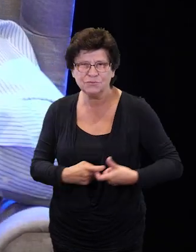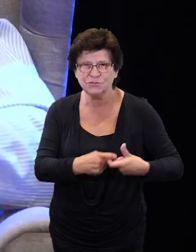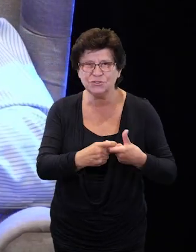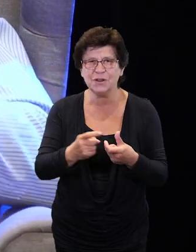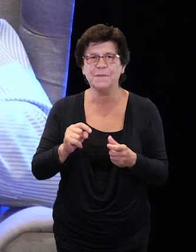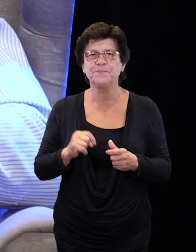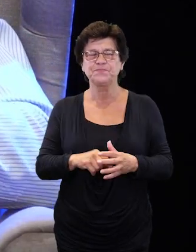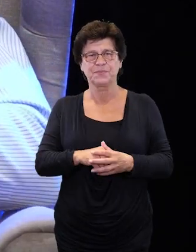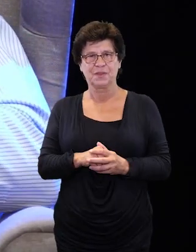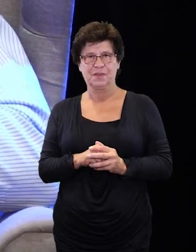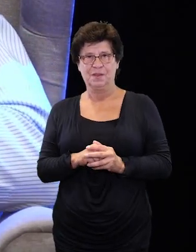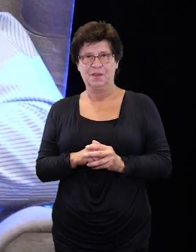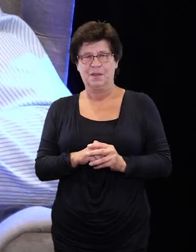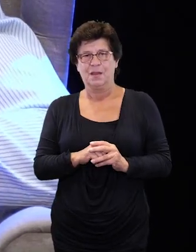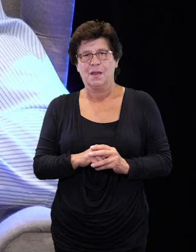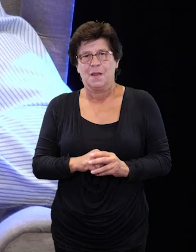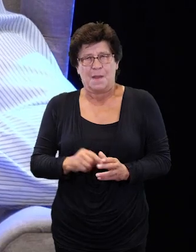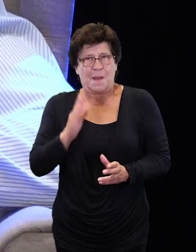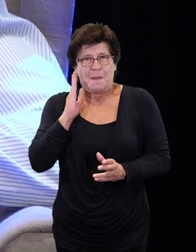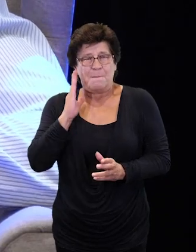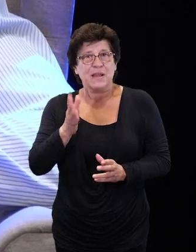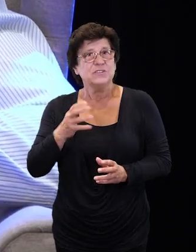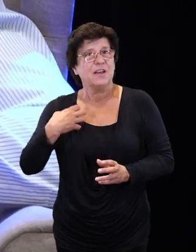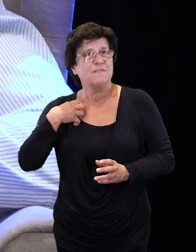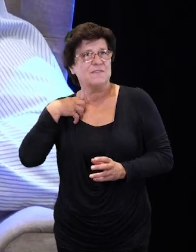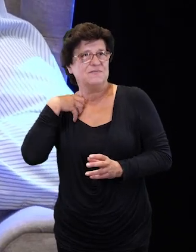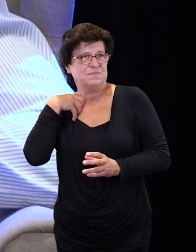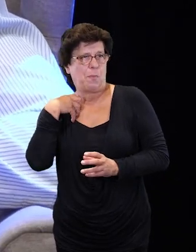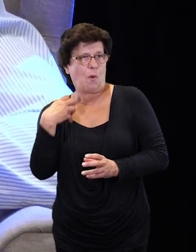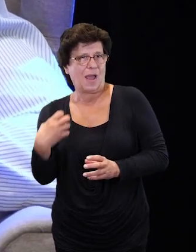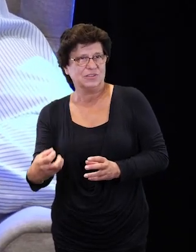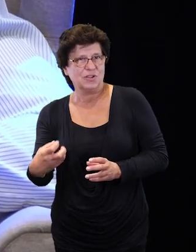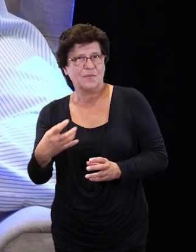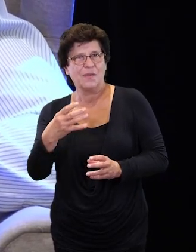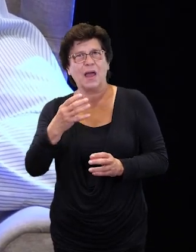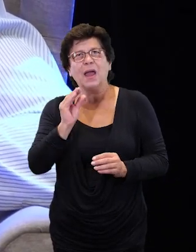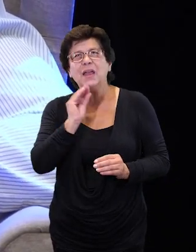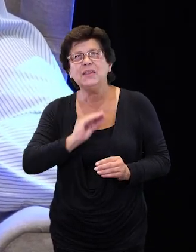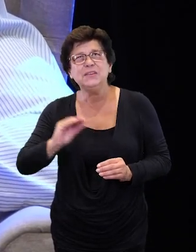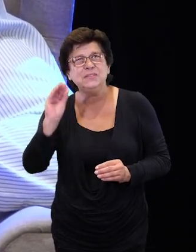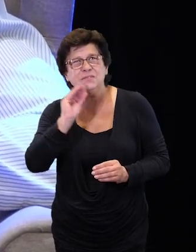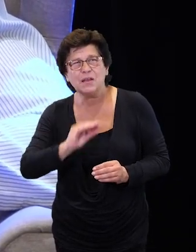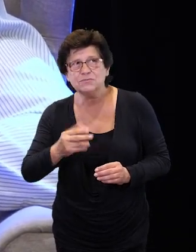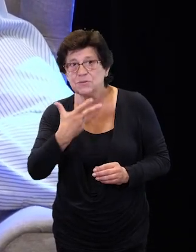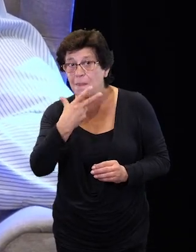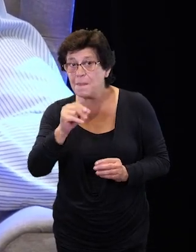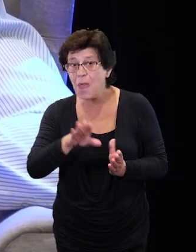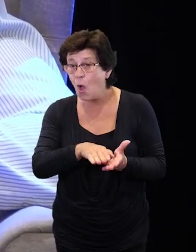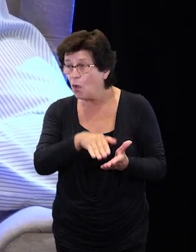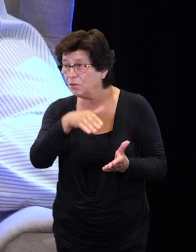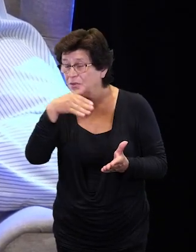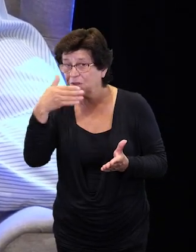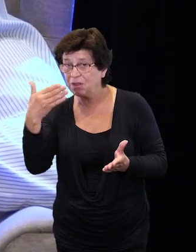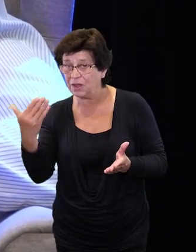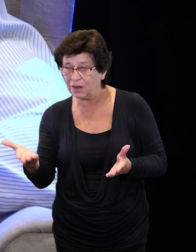ale też leczniczą, wzbogaconą być może o te aspekty jeszcze do tej pory nieodkryte, ale wkrótce już odkryte będą